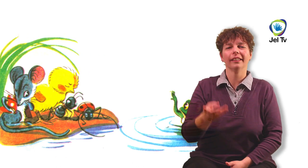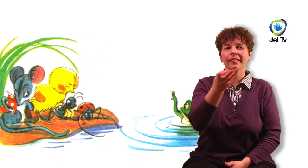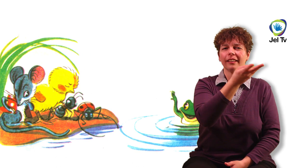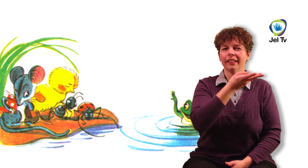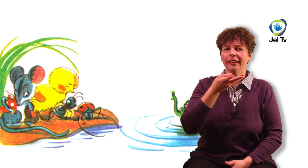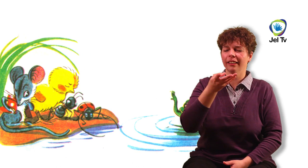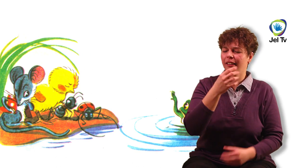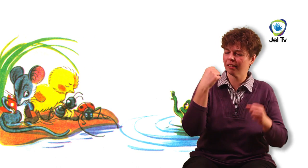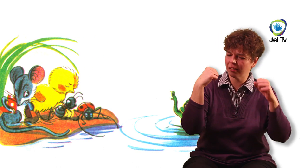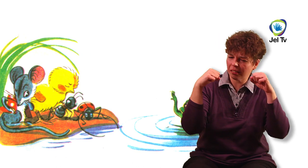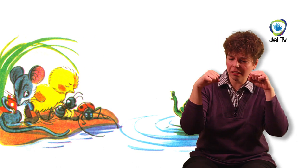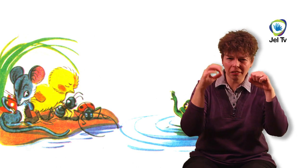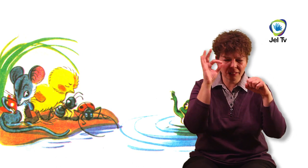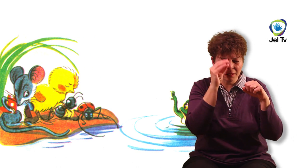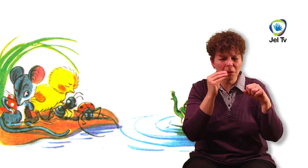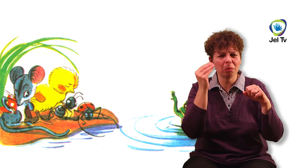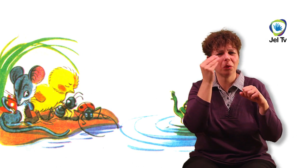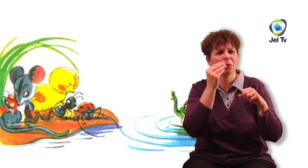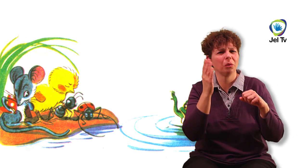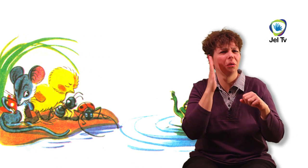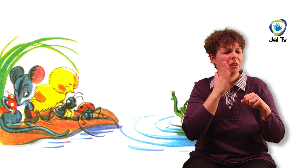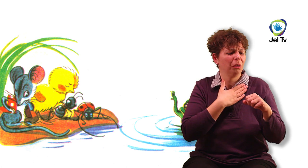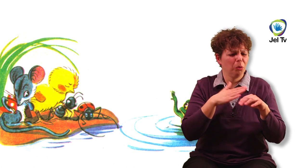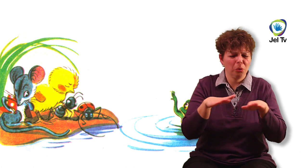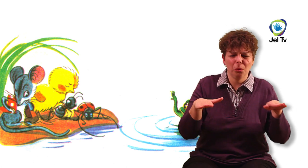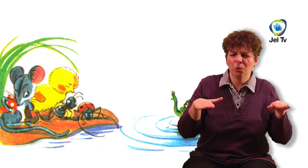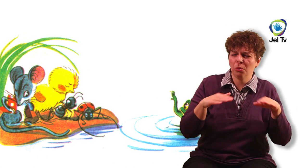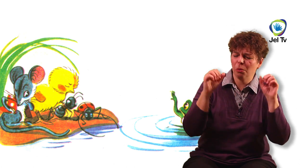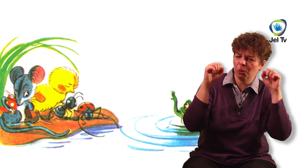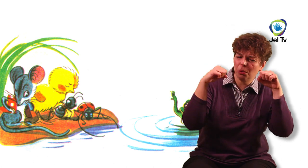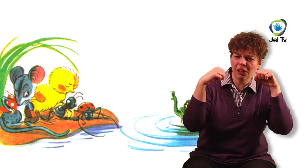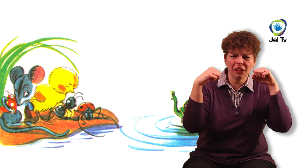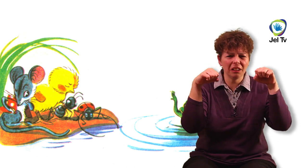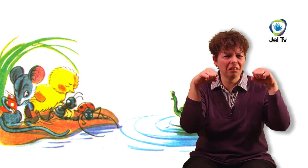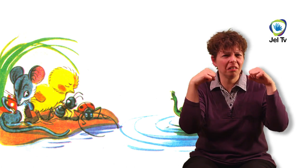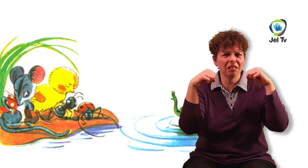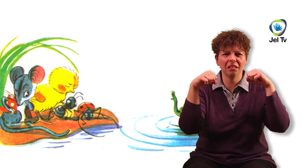Nem tudunk úszni – mondta Kispipi, Egérke, Hangyácska és Katicabogárka.